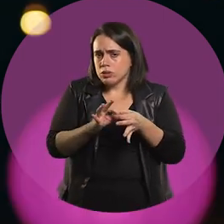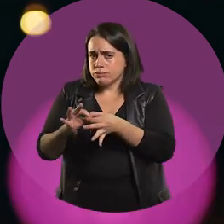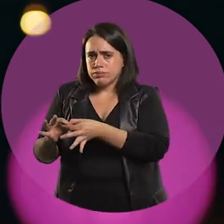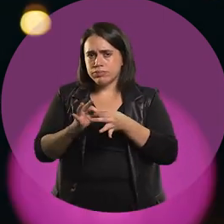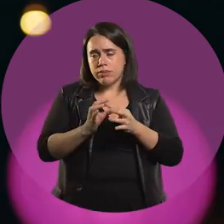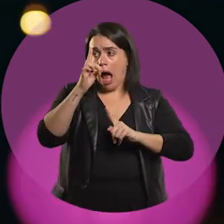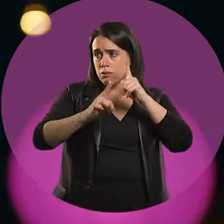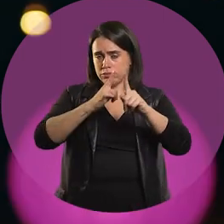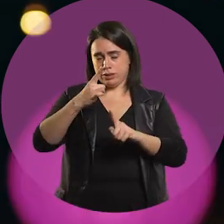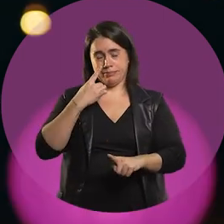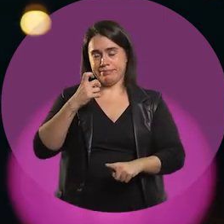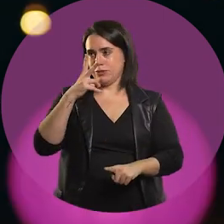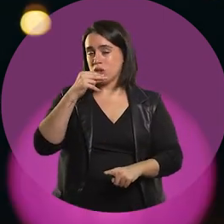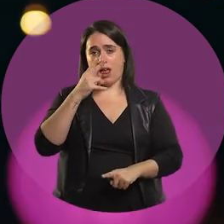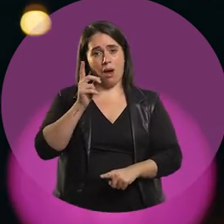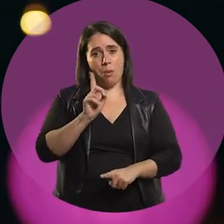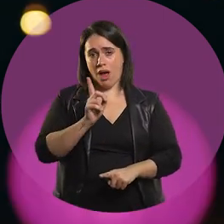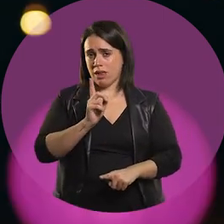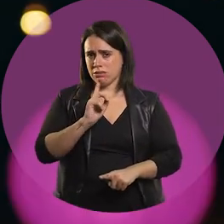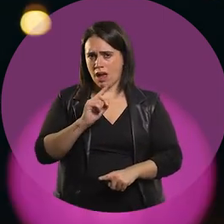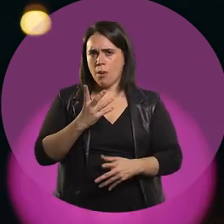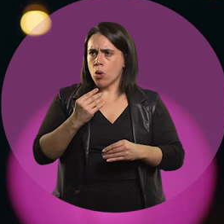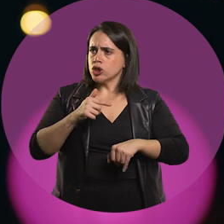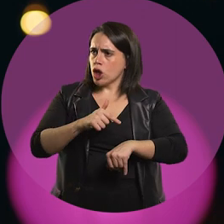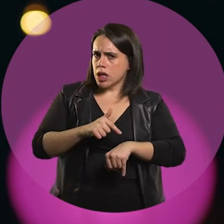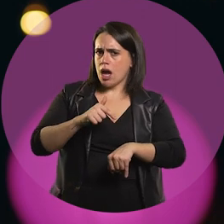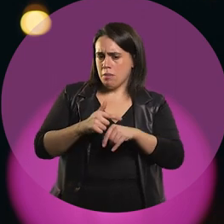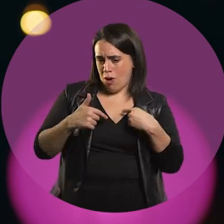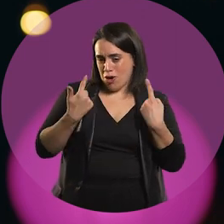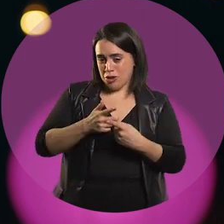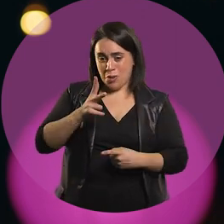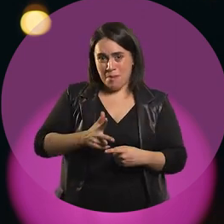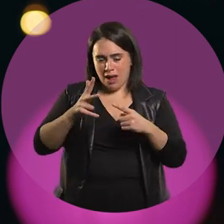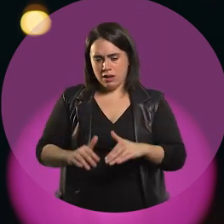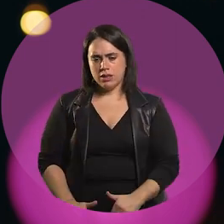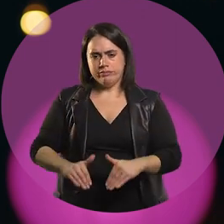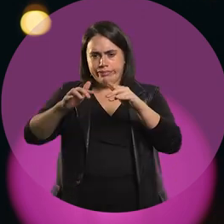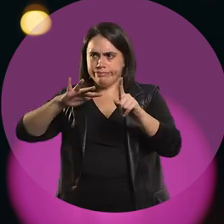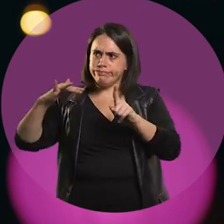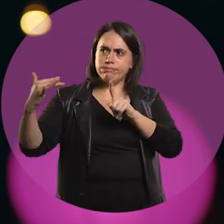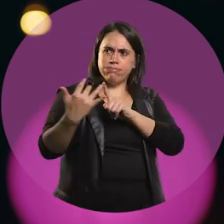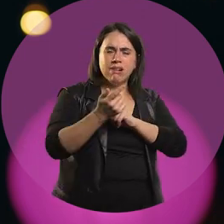A veces no somos conscientes de que gran parte del tiempo de nuestra vida lo pasamos rodeados